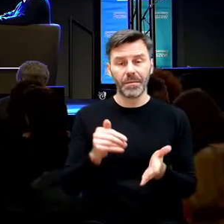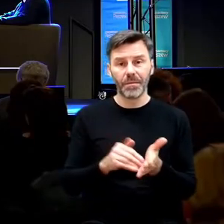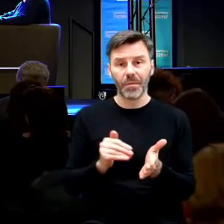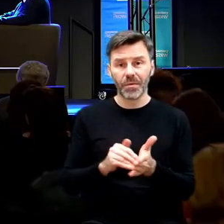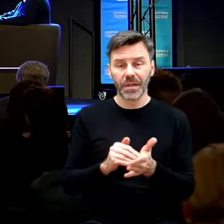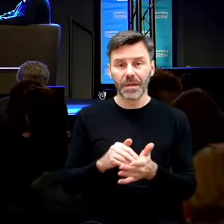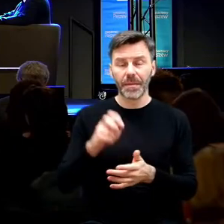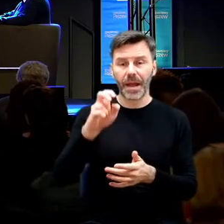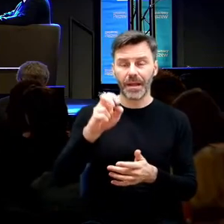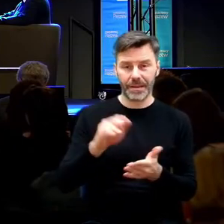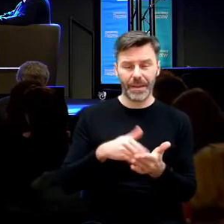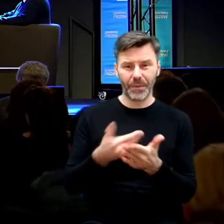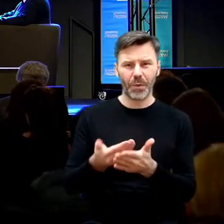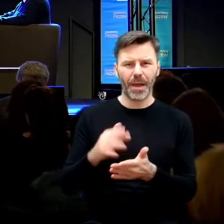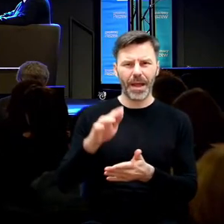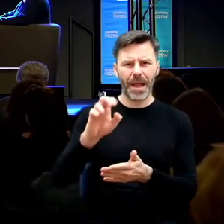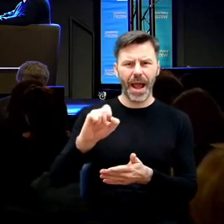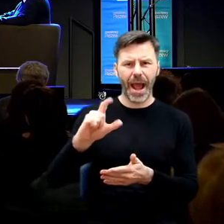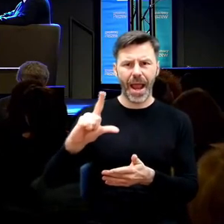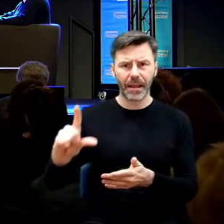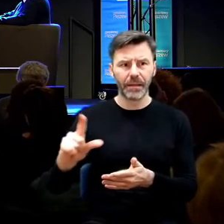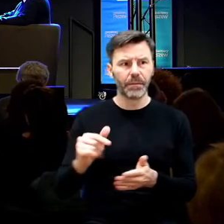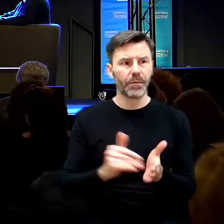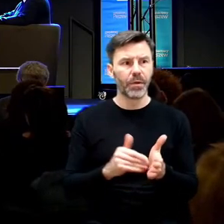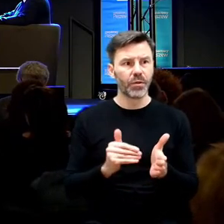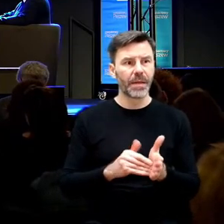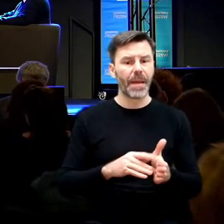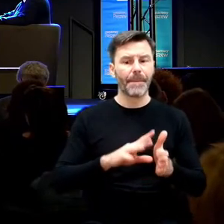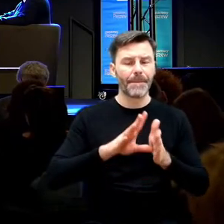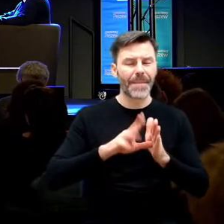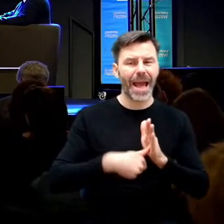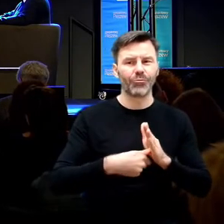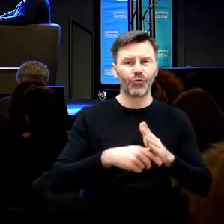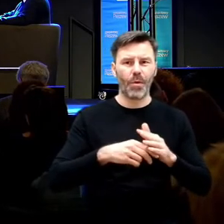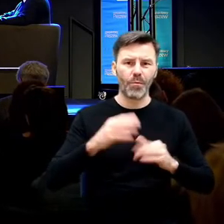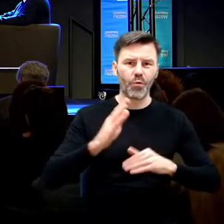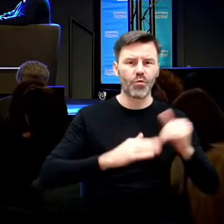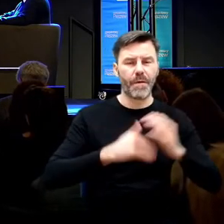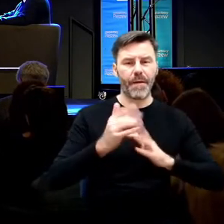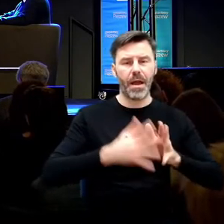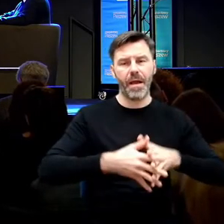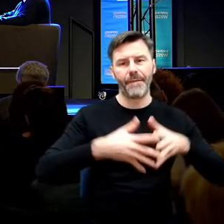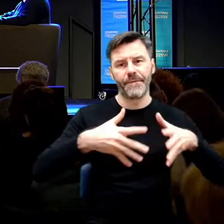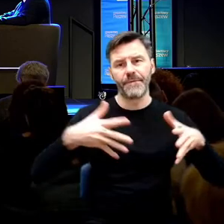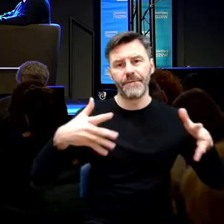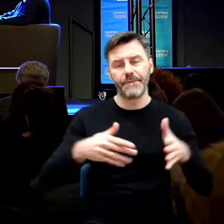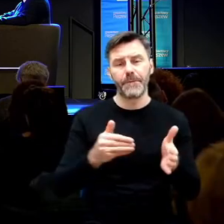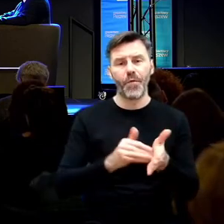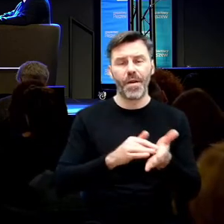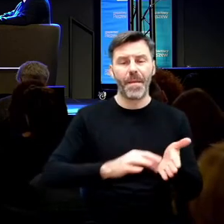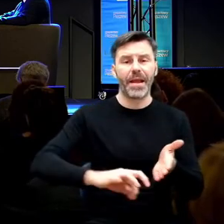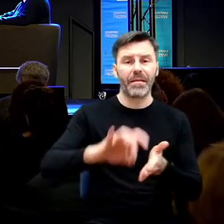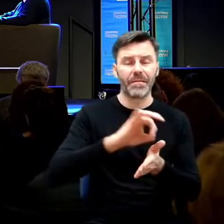że rynek usług zaginie, tak? Stąd też tak ważna jest ta komunikacja z mieszkańcami.